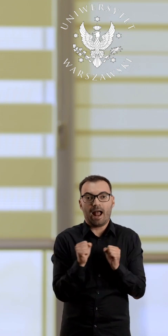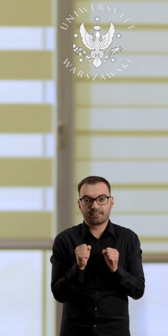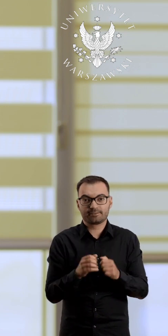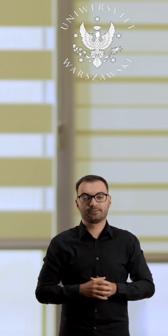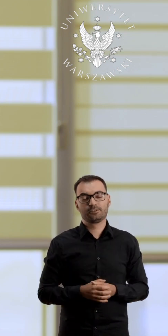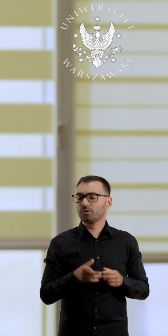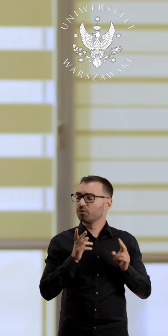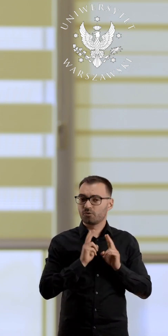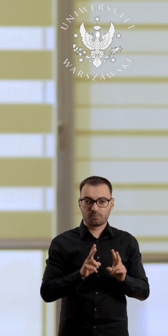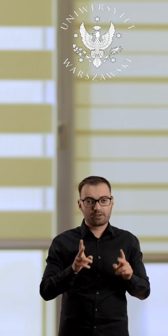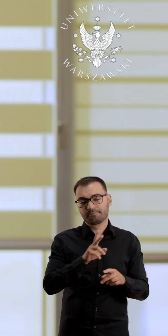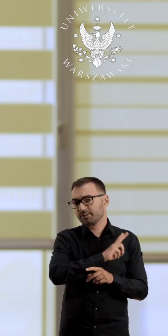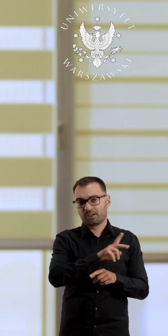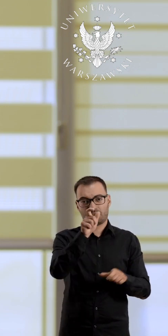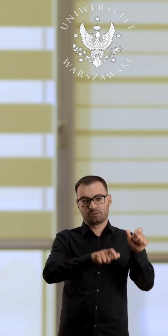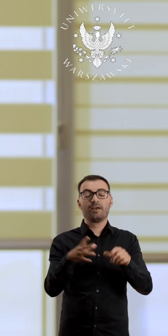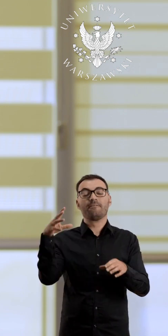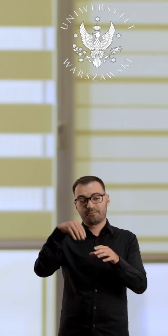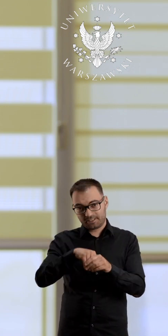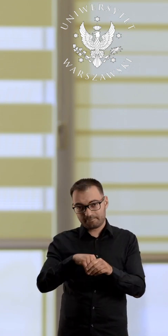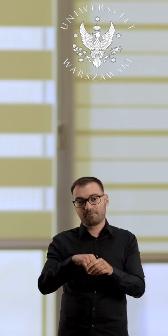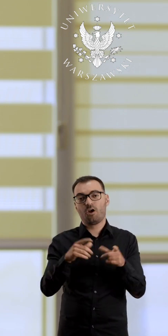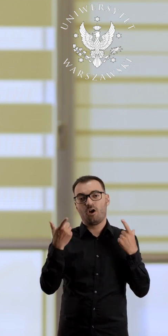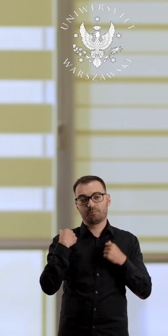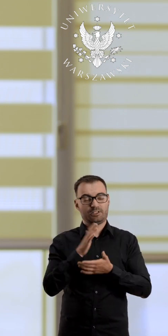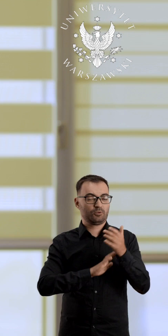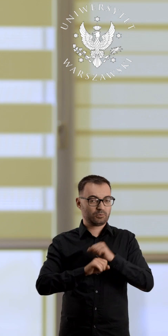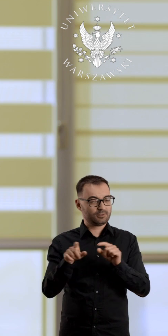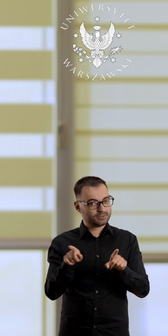Dotyczy to wszystkich osób, w tym osób z niepełnosprawnościami,